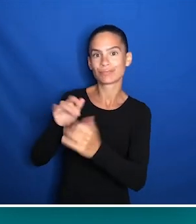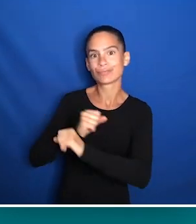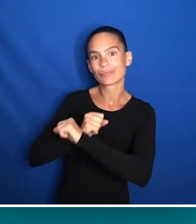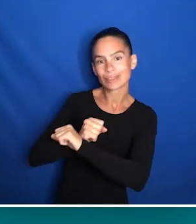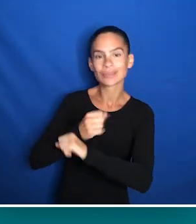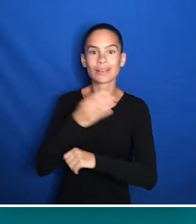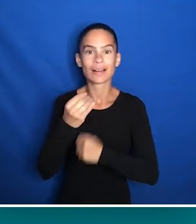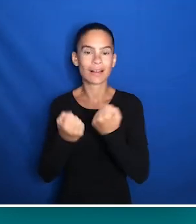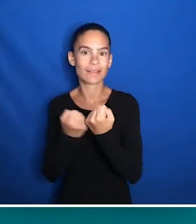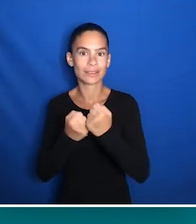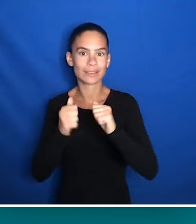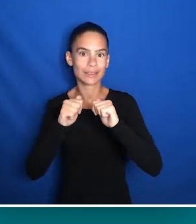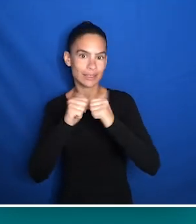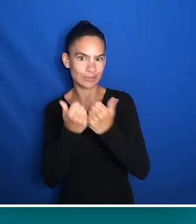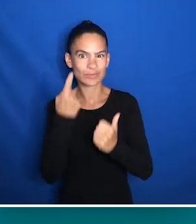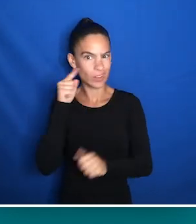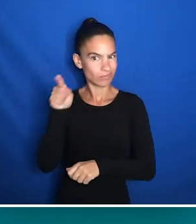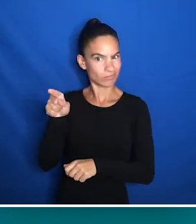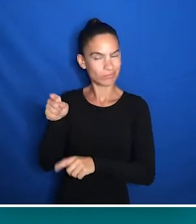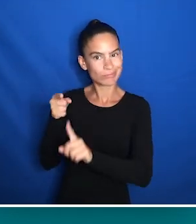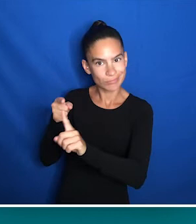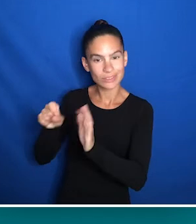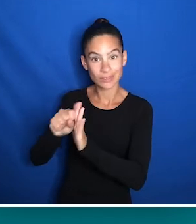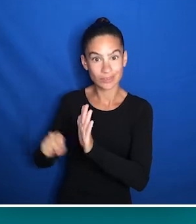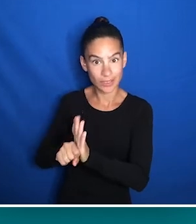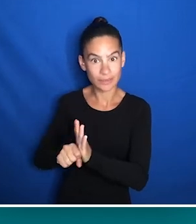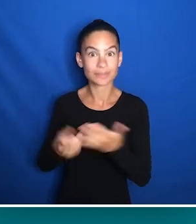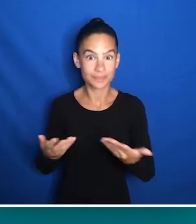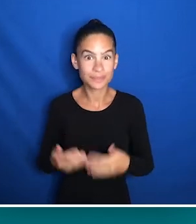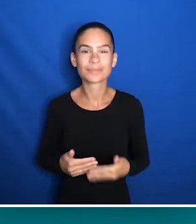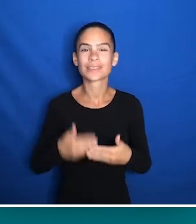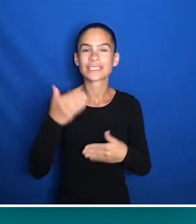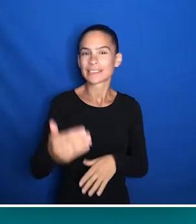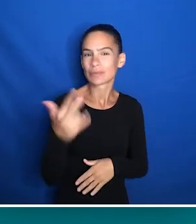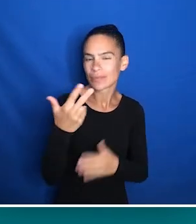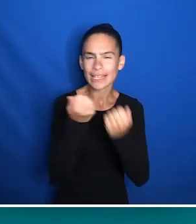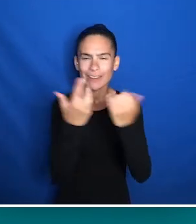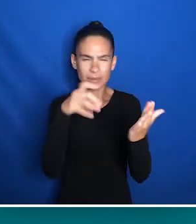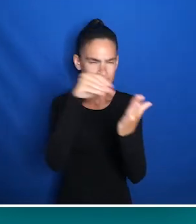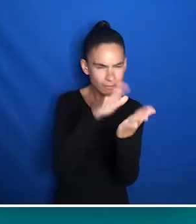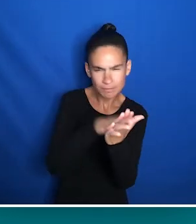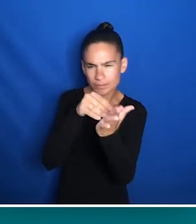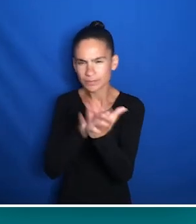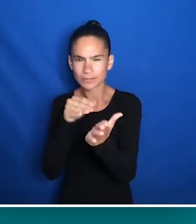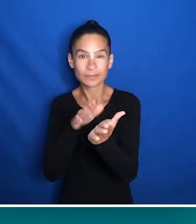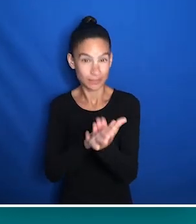con la agencia de defensa y protección de tu estado. [Narrador] Paso tres, documentar todo.